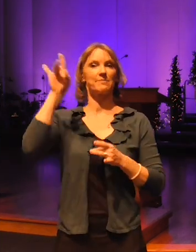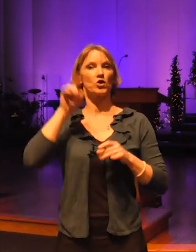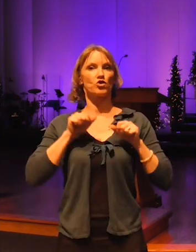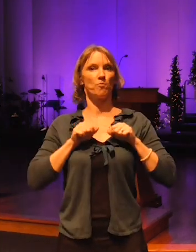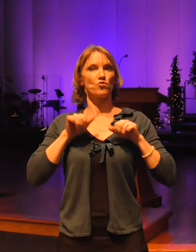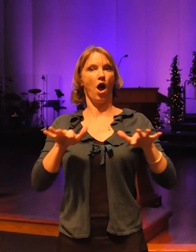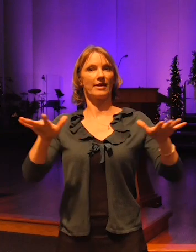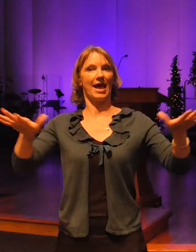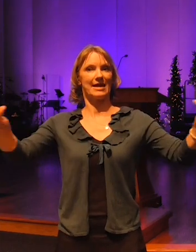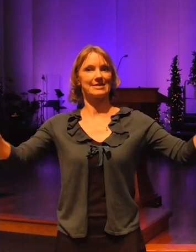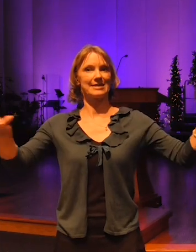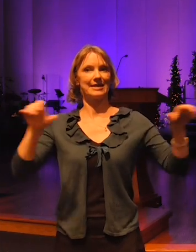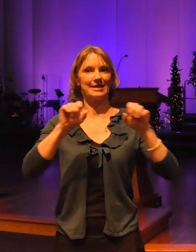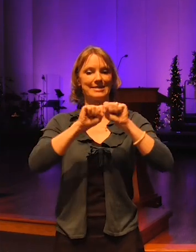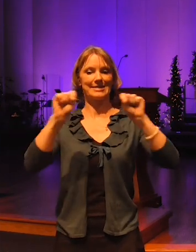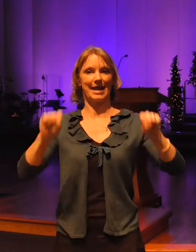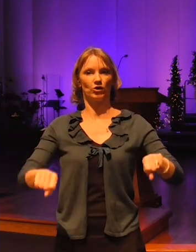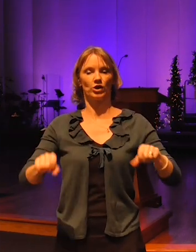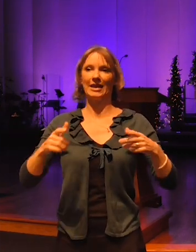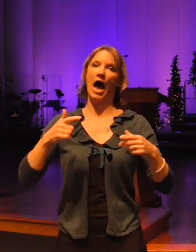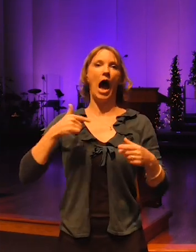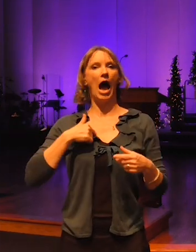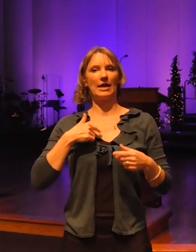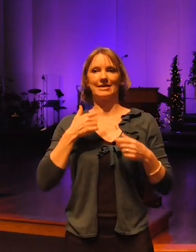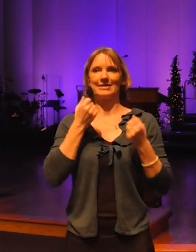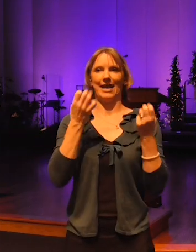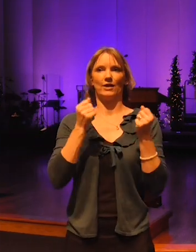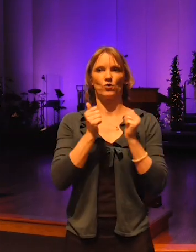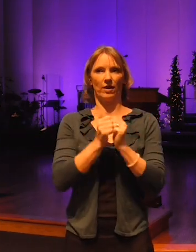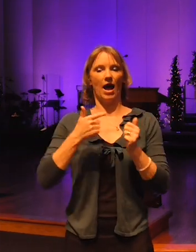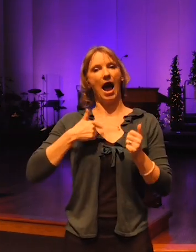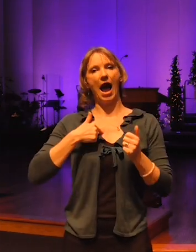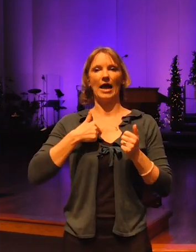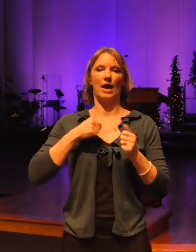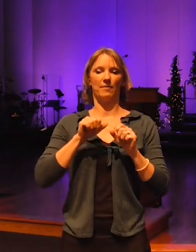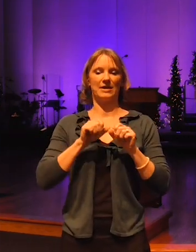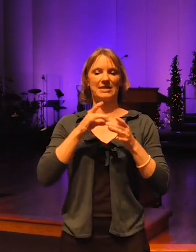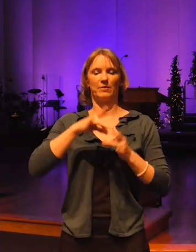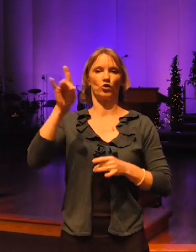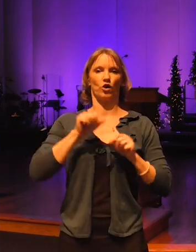que juntos soy una declaración de transmisión espiritual sí, espero que funcione No hay mucha